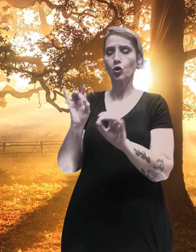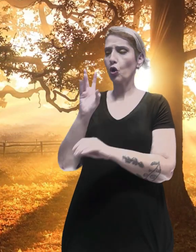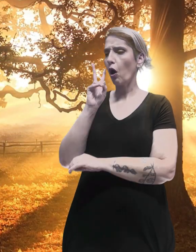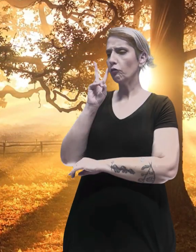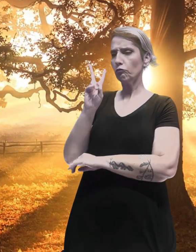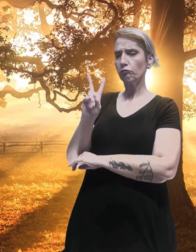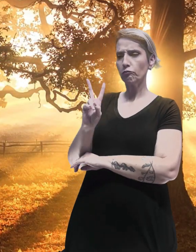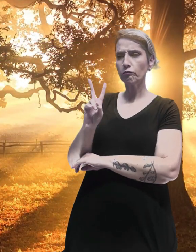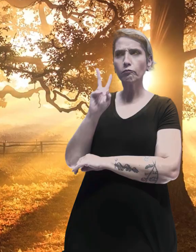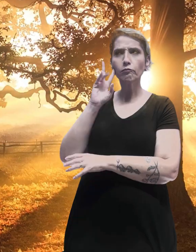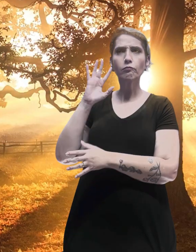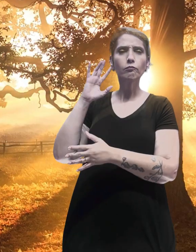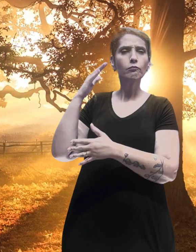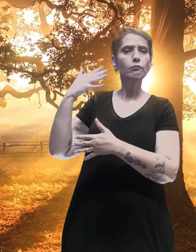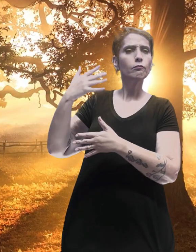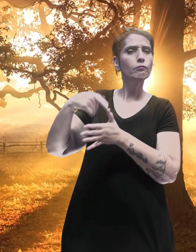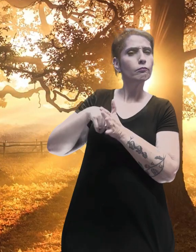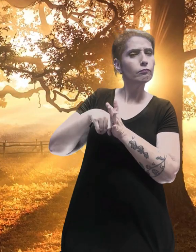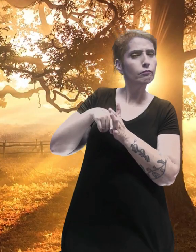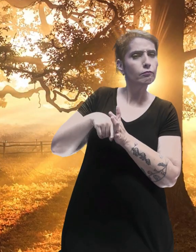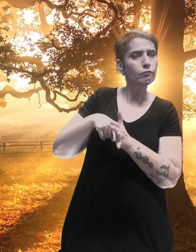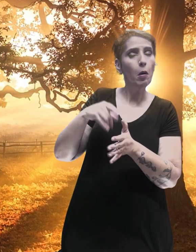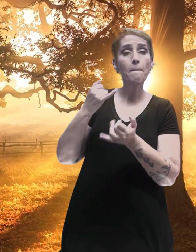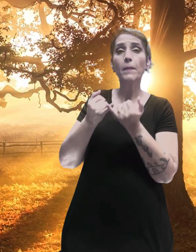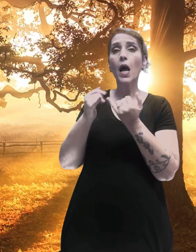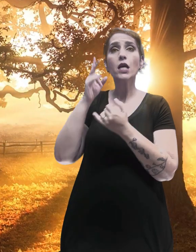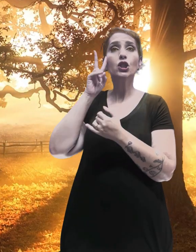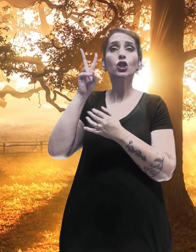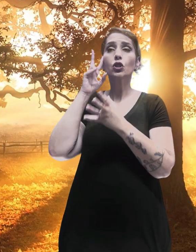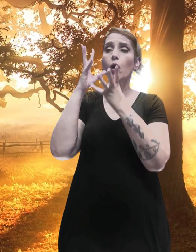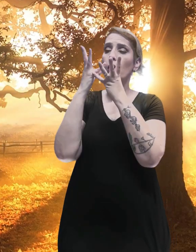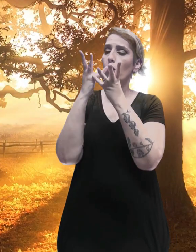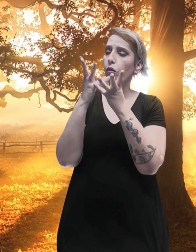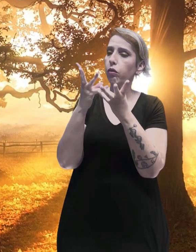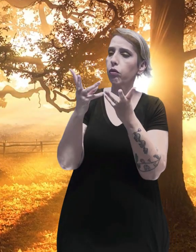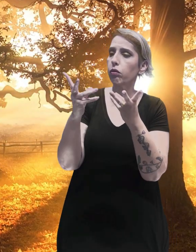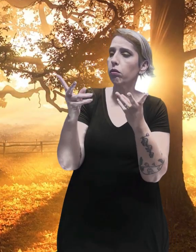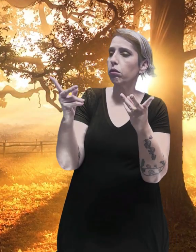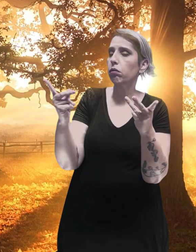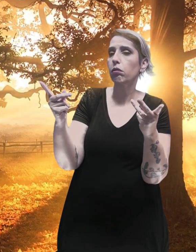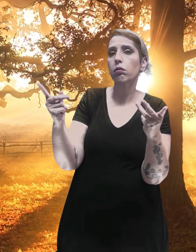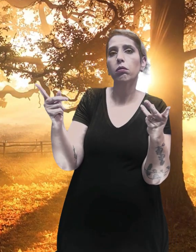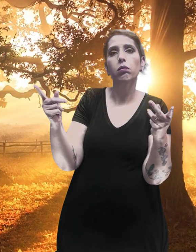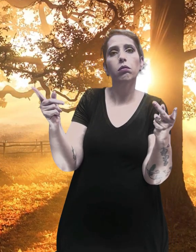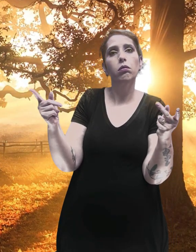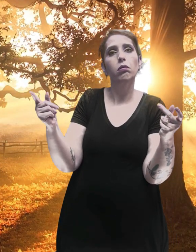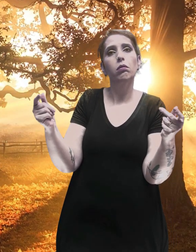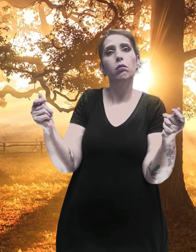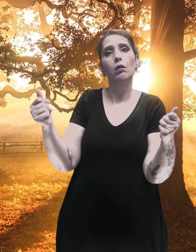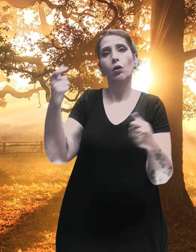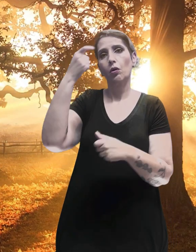essas histórias começam a se dissolver como névoas sob o sol da consciência.